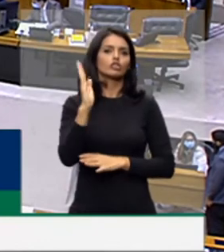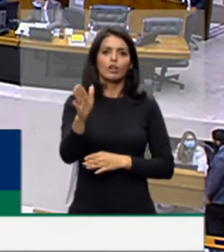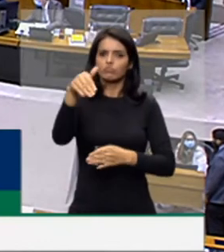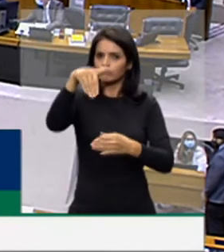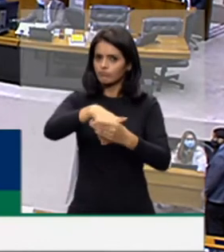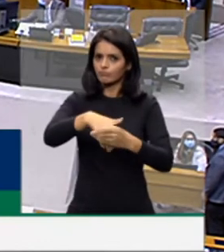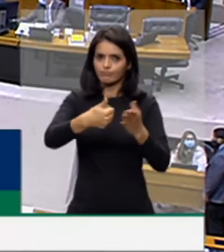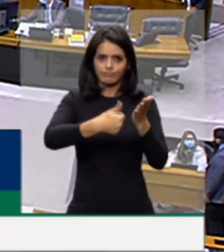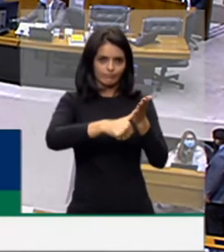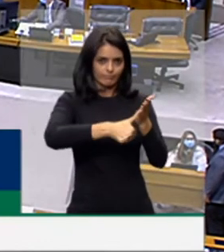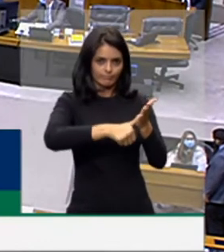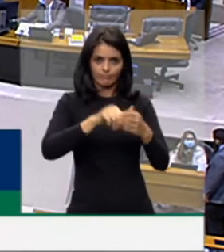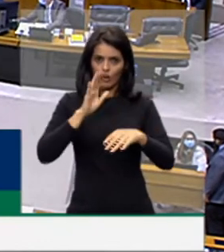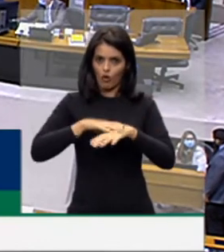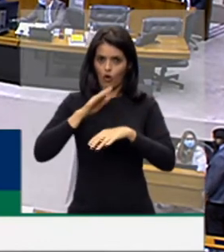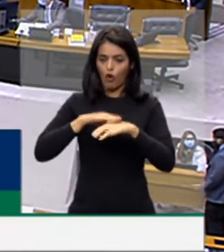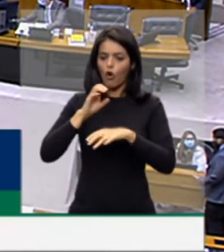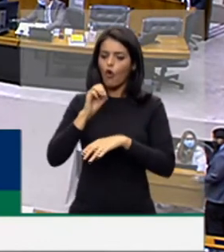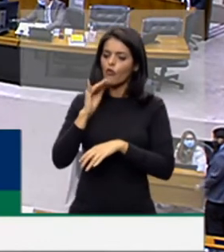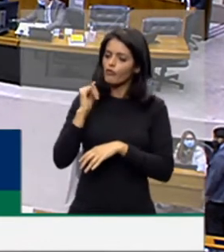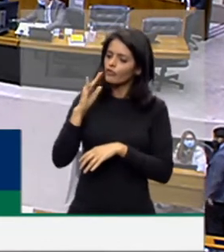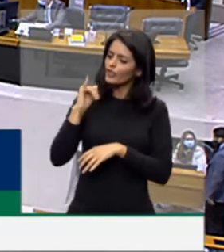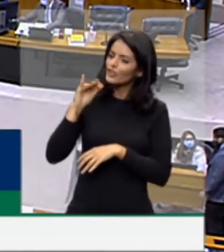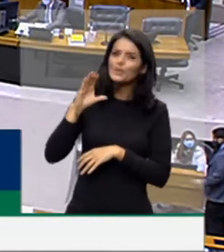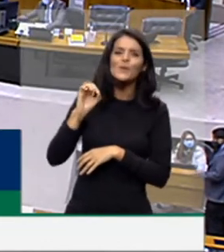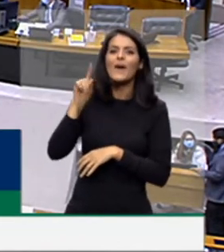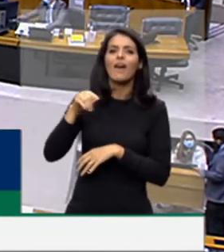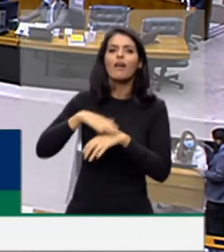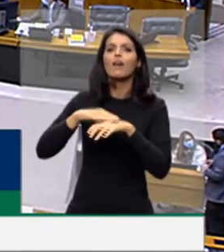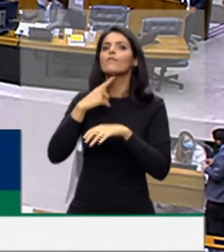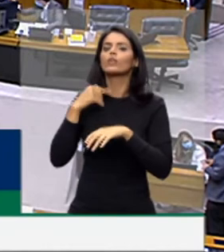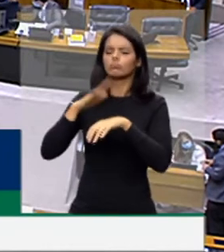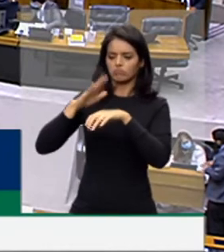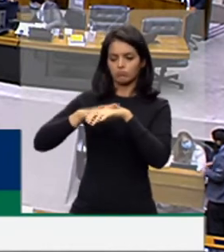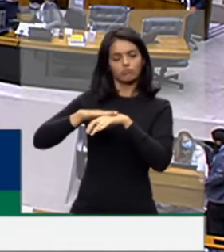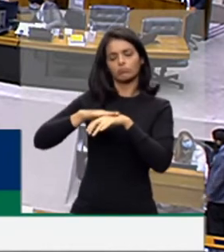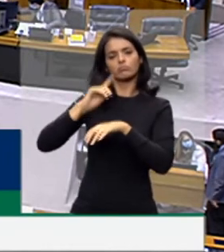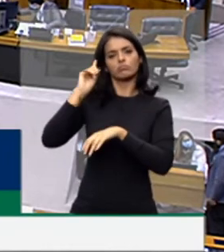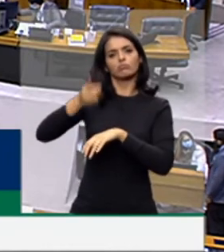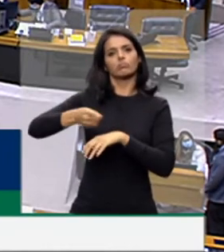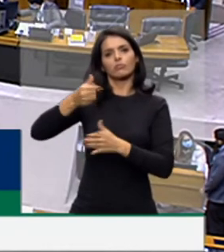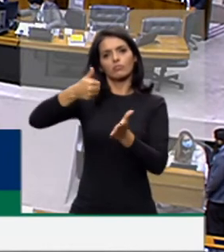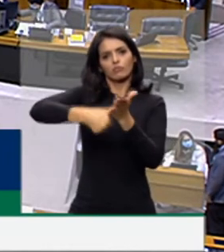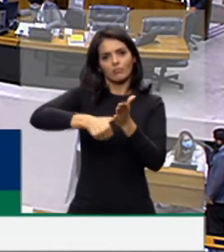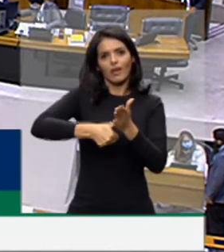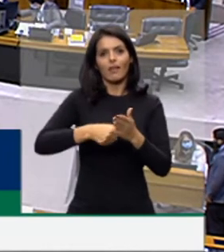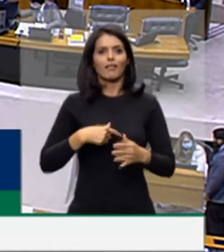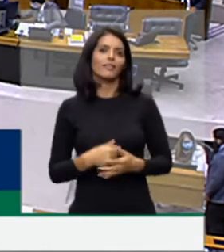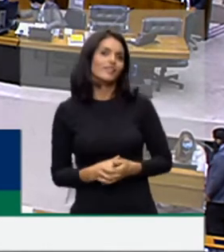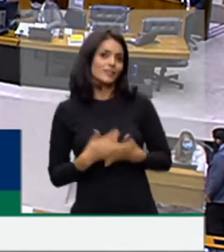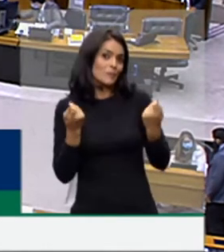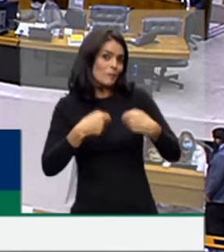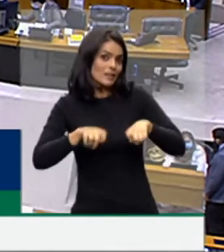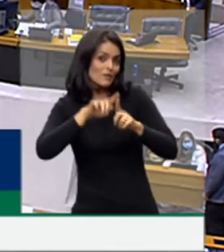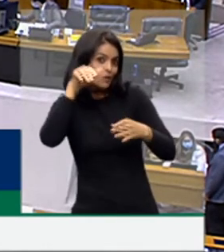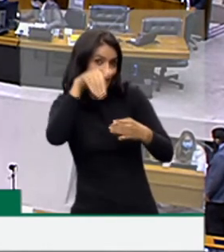INCLUSIVE REQUERIMENTO PARA QUE ESTAS VOTAÇÕES DECIDIU QUE JÁ IA DAR VOTAÇÃO NOMINAL JÁ LOGO DE OFÍCIO